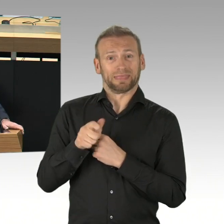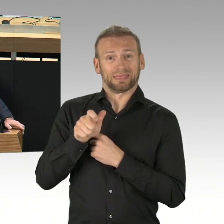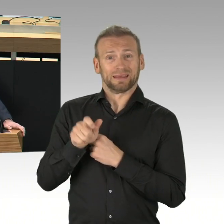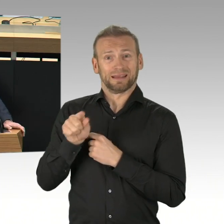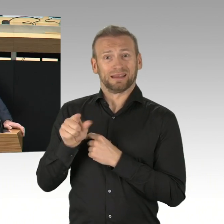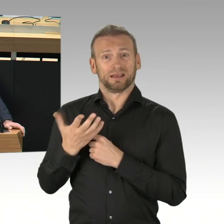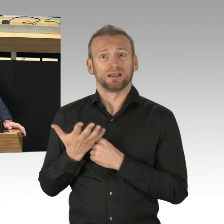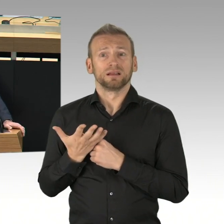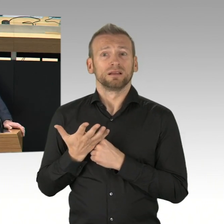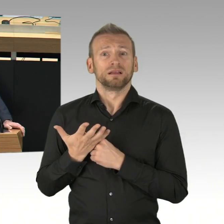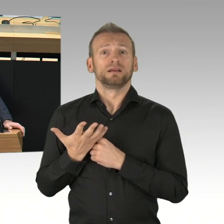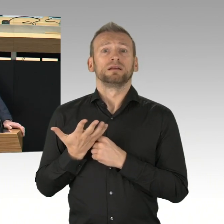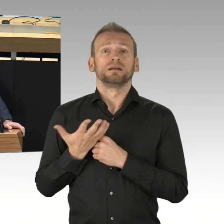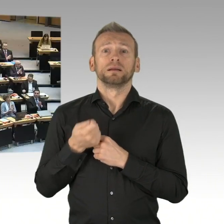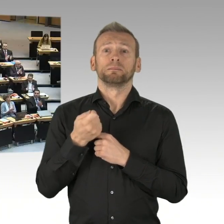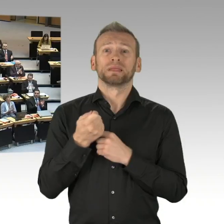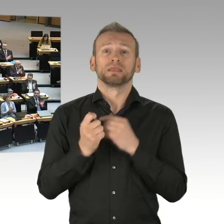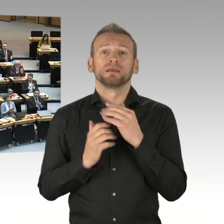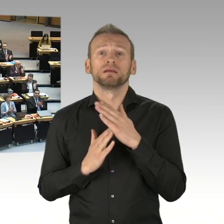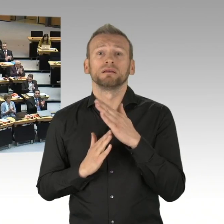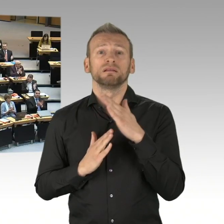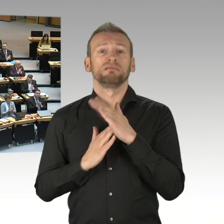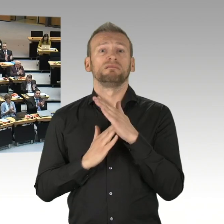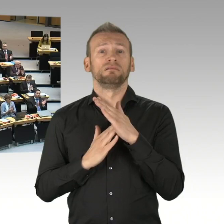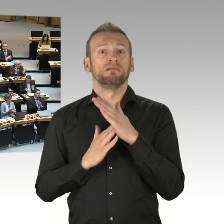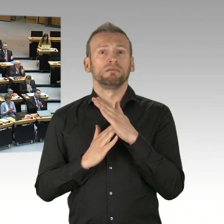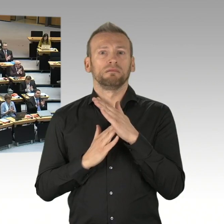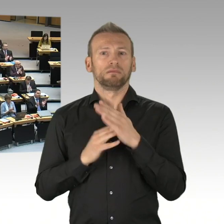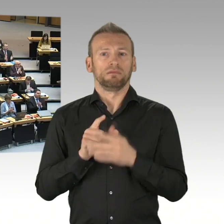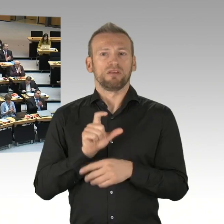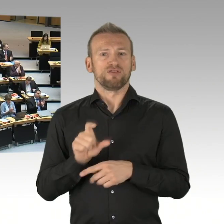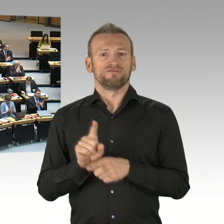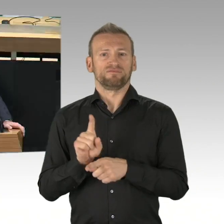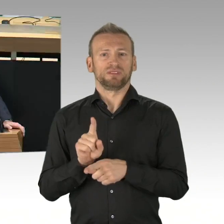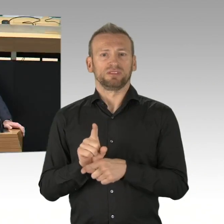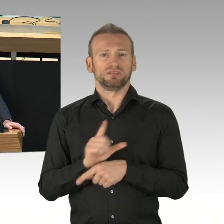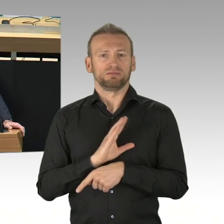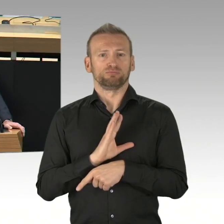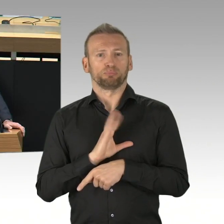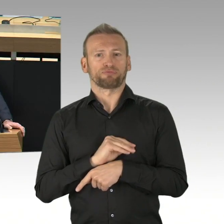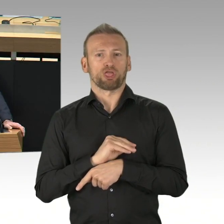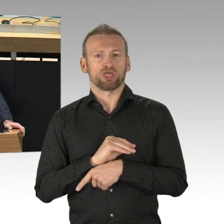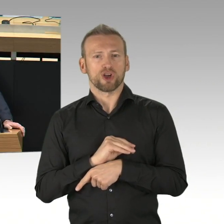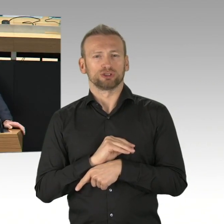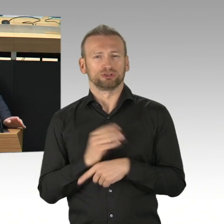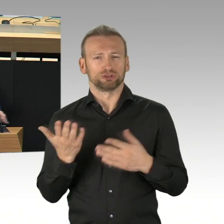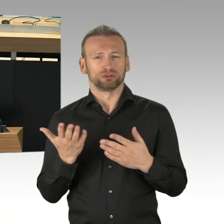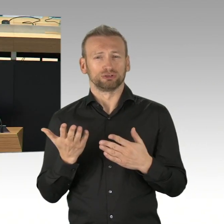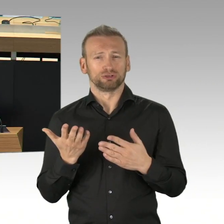(Beifall) Sehr geehrter Herr Regierender Bürgermeister,